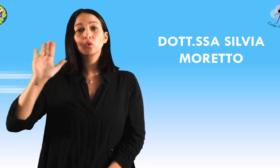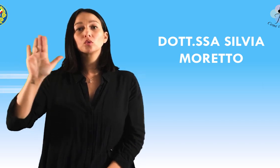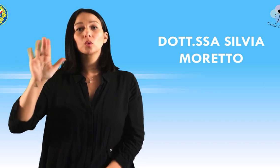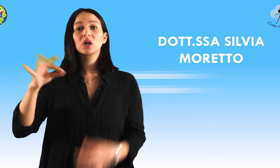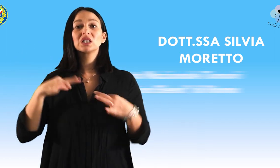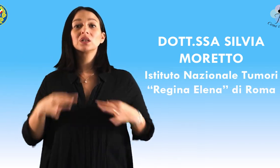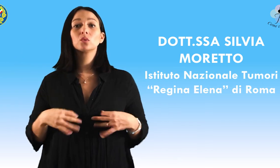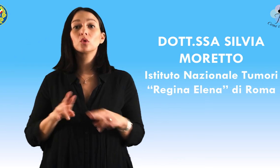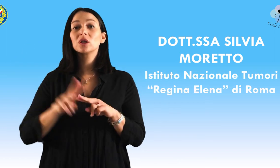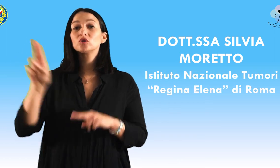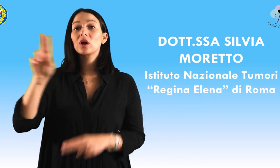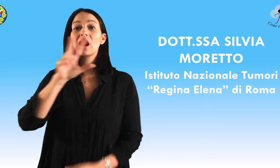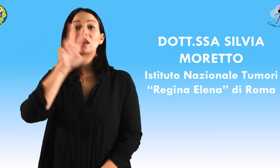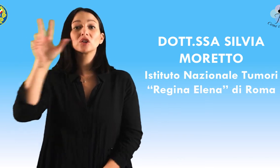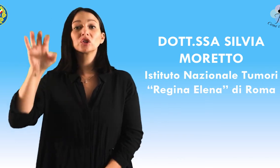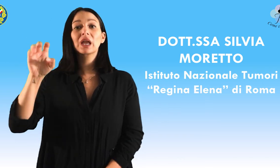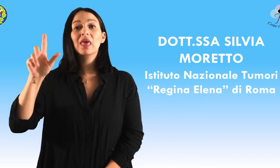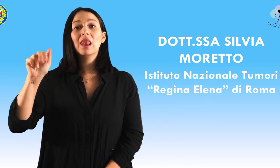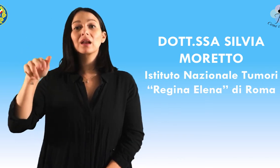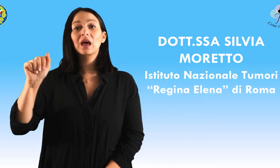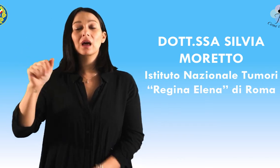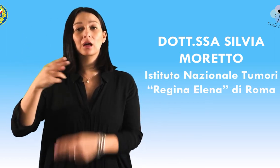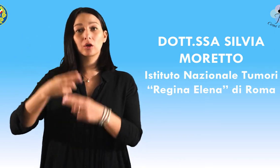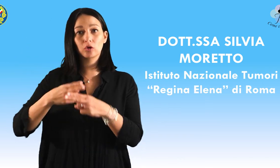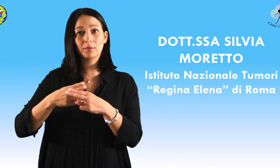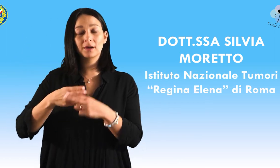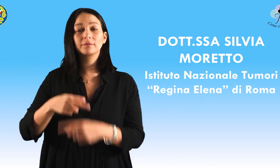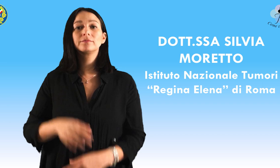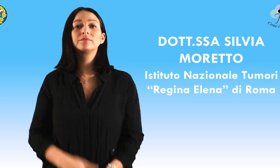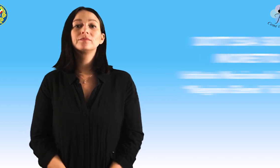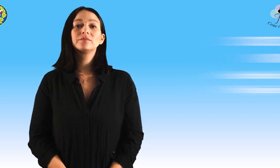dell'Istituto Nazionale Tumori "Regina Elena" di Roma,